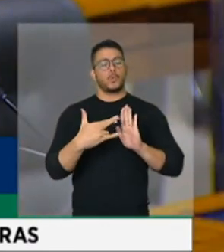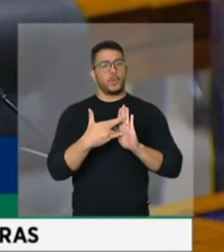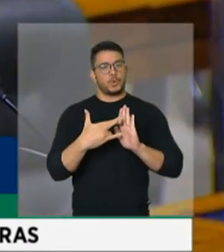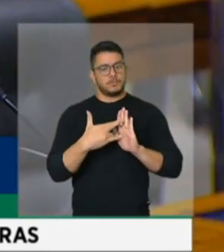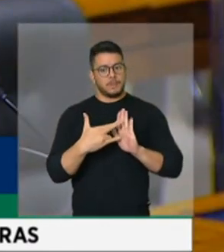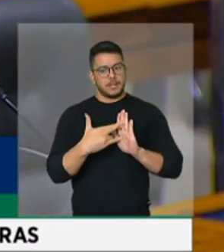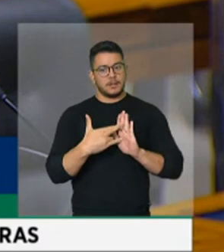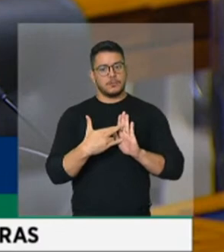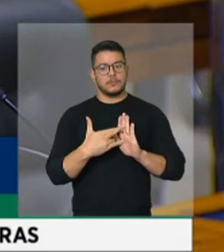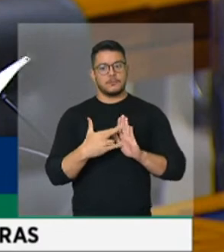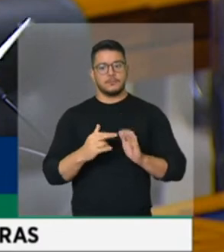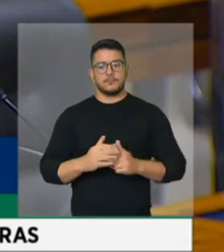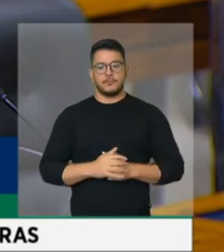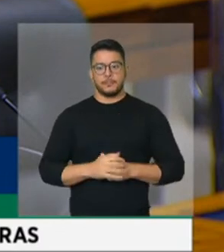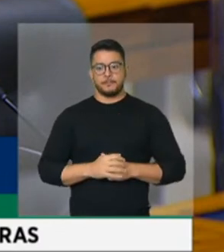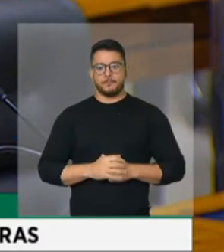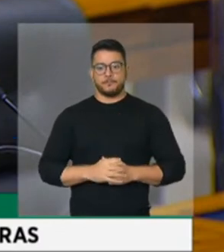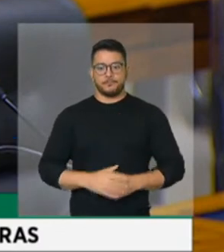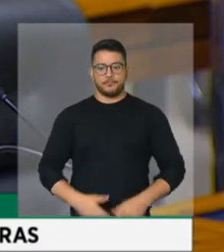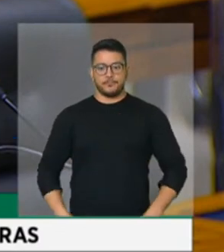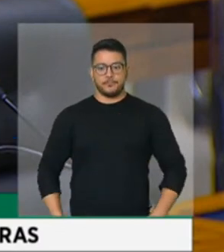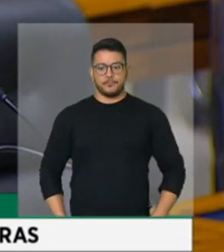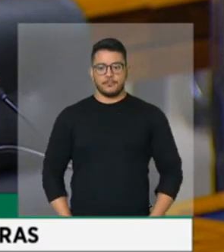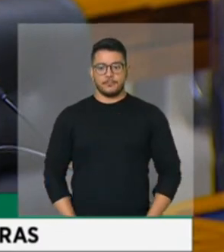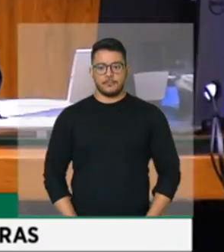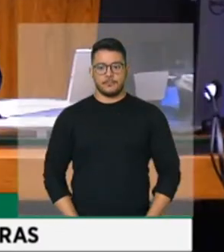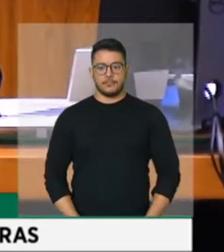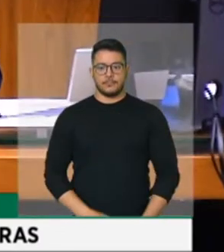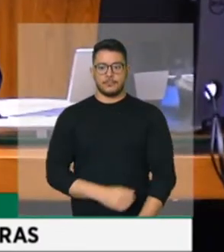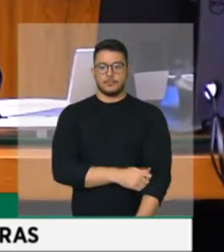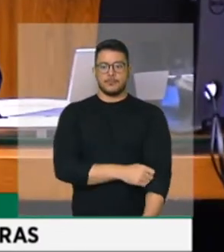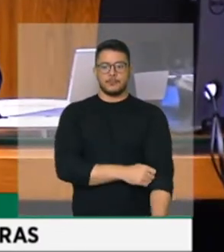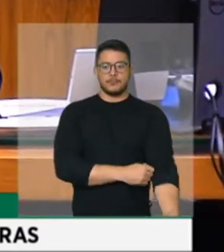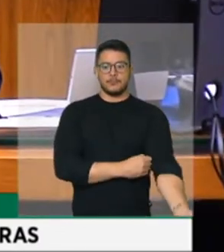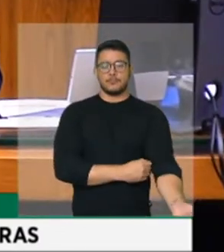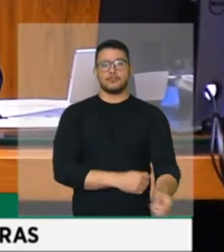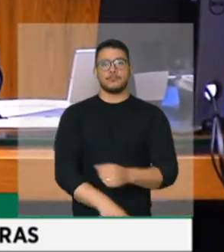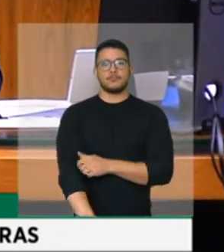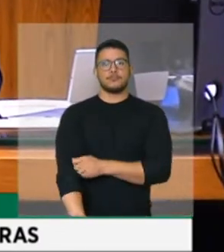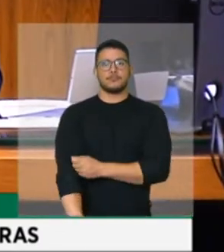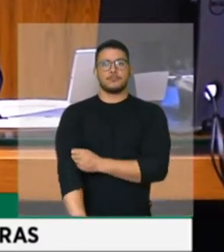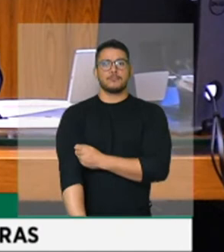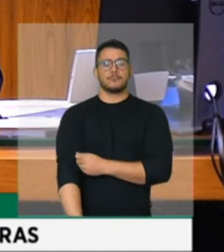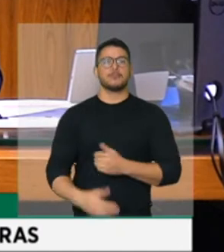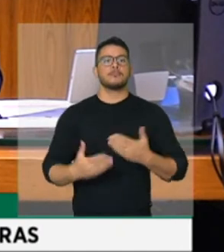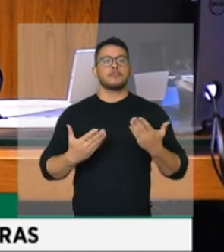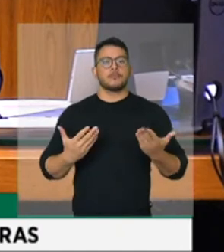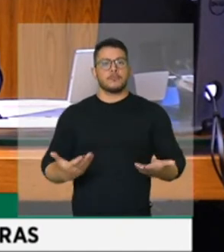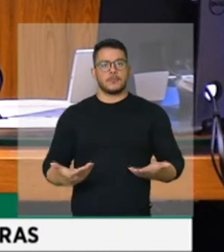USANDO EXATAMENTE QUE NOS AMPARA-- [INTERRUPÇÃO NO ÁUDIO] -- [PRESIDENTE]: DEPUTADO BOHN GASS, EM RESPEITO A VOSSA EXCELÊNCIA QUE CORDIALMENTE